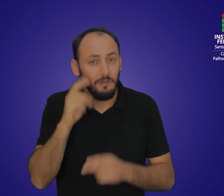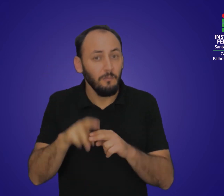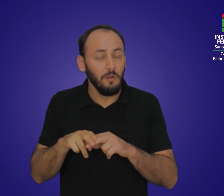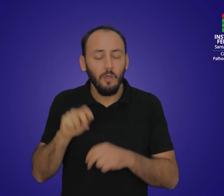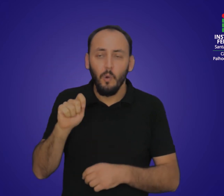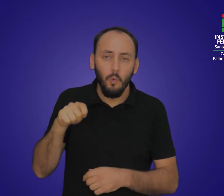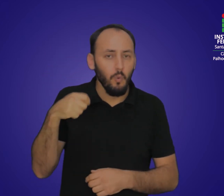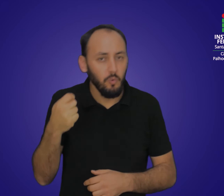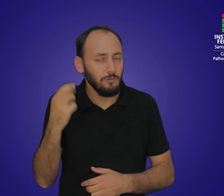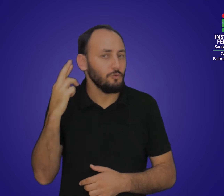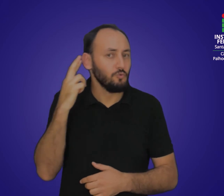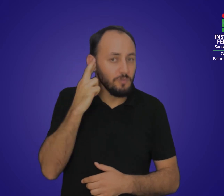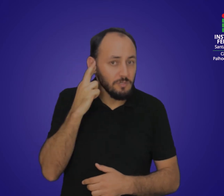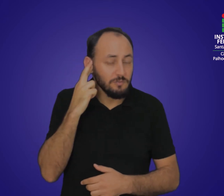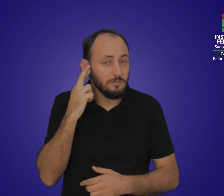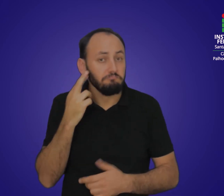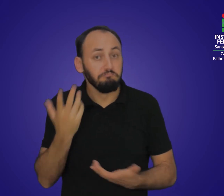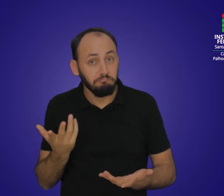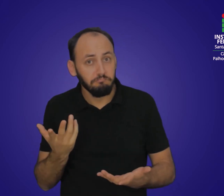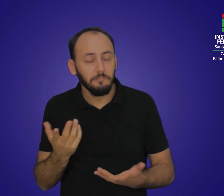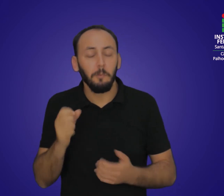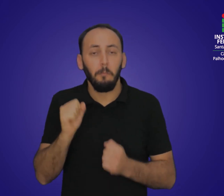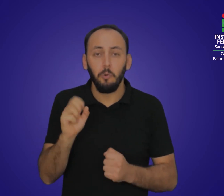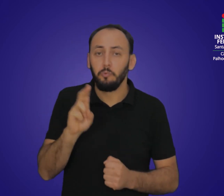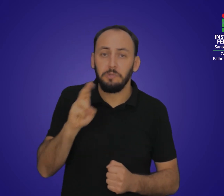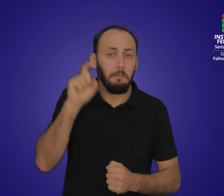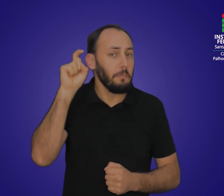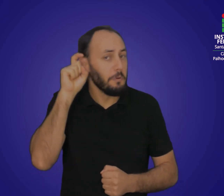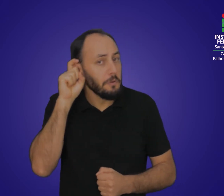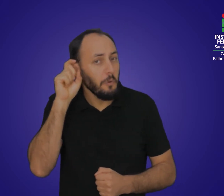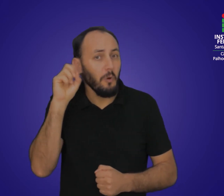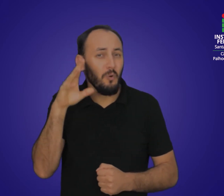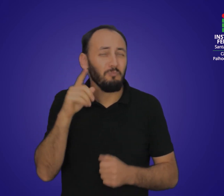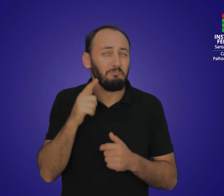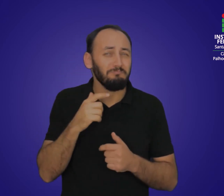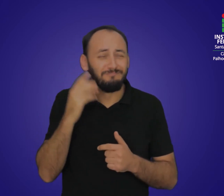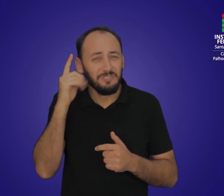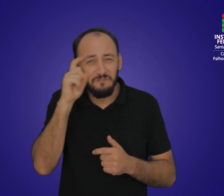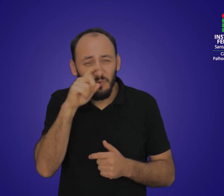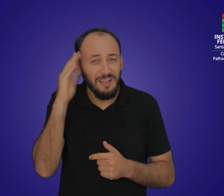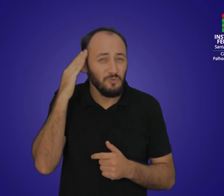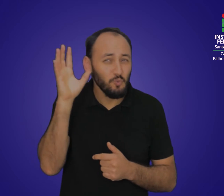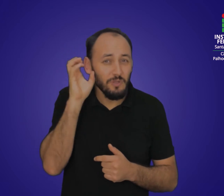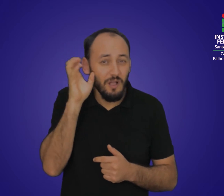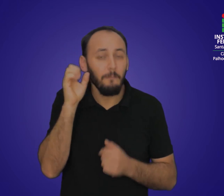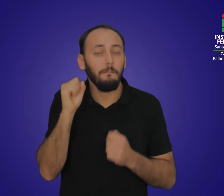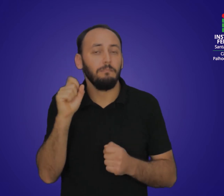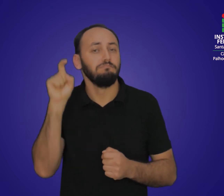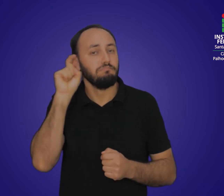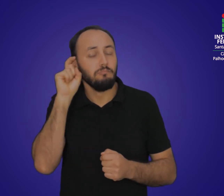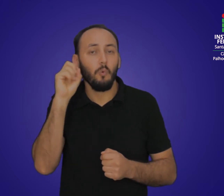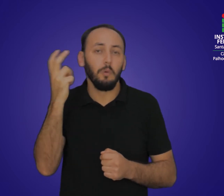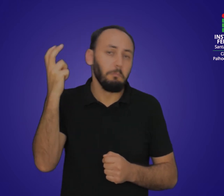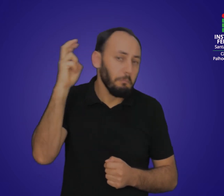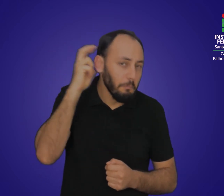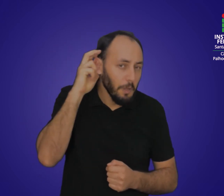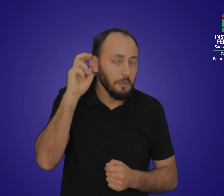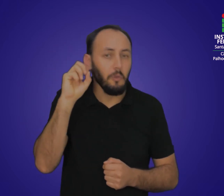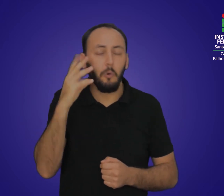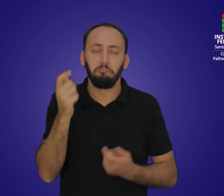Nesse caso, algumas pessoas optam por usar aparelhos ou até mesmo o implante coclear.